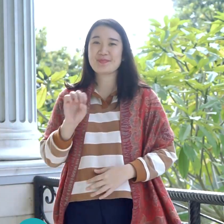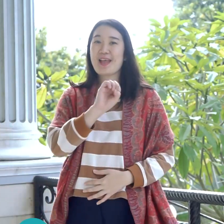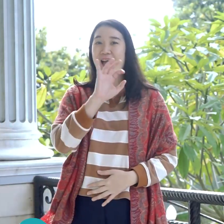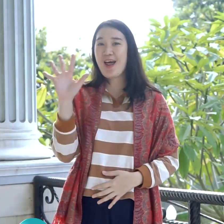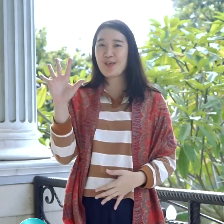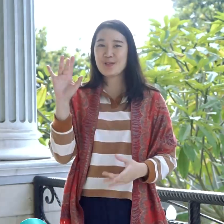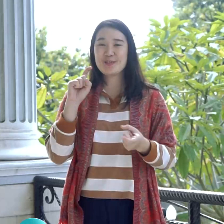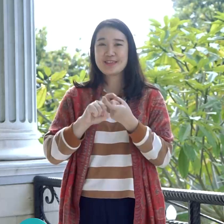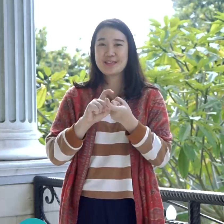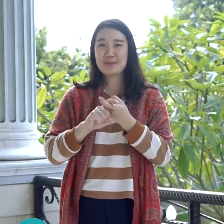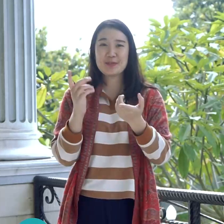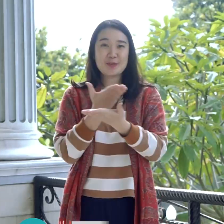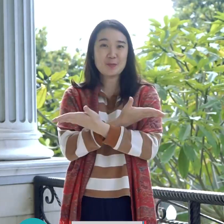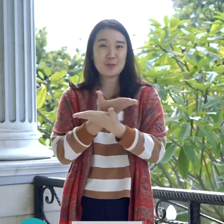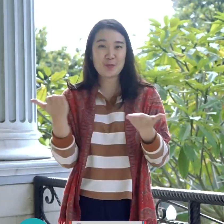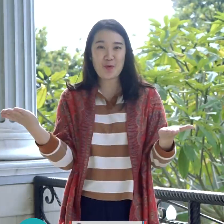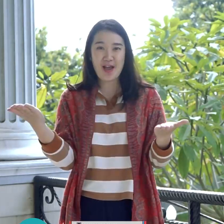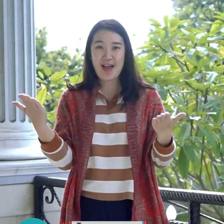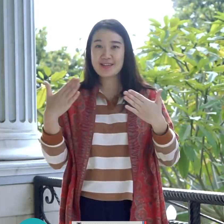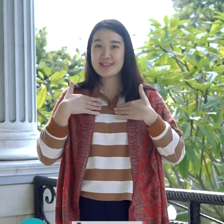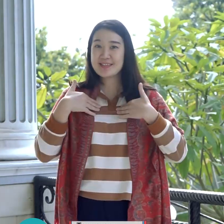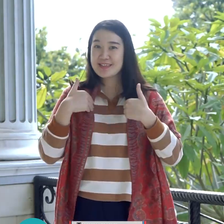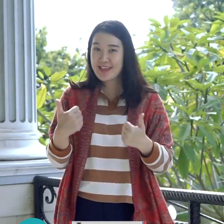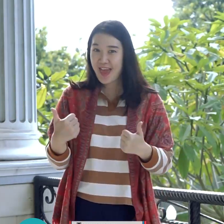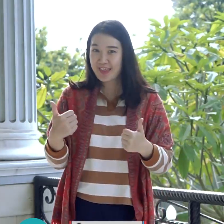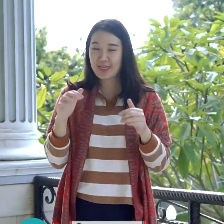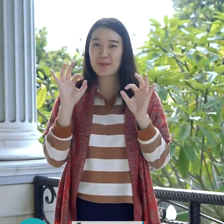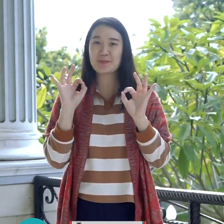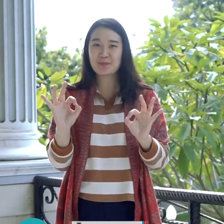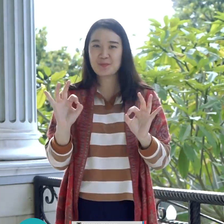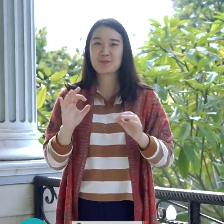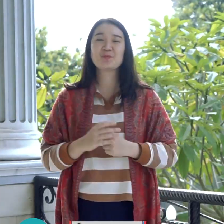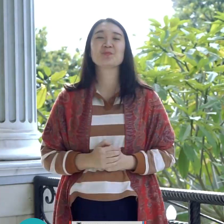Halo teman-teman semua, kalian sehat?